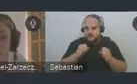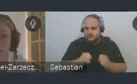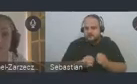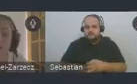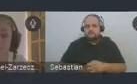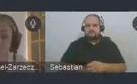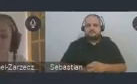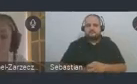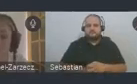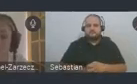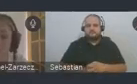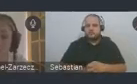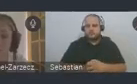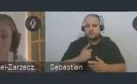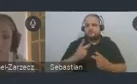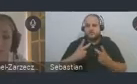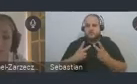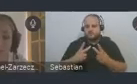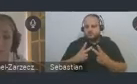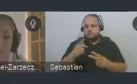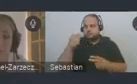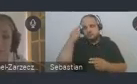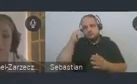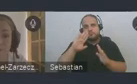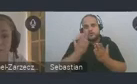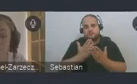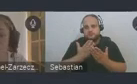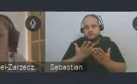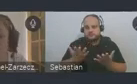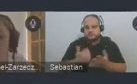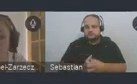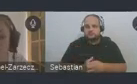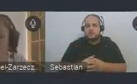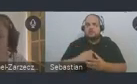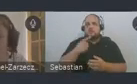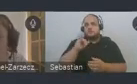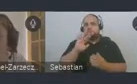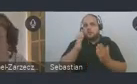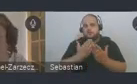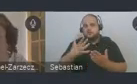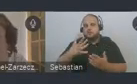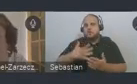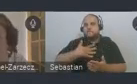To jest ważne. Poznajmy motywację. Dwa: poznajmy obawy, czego się ci ludzie boją,